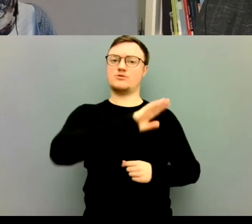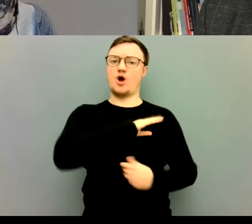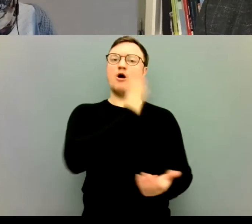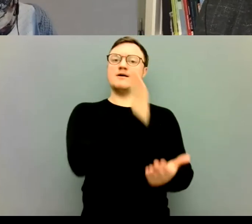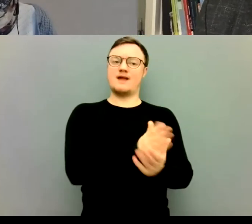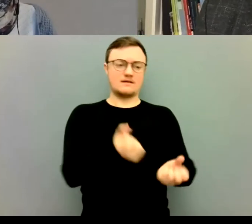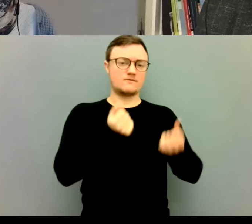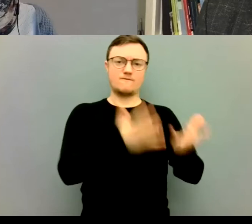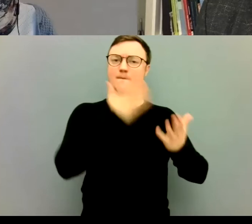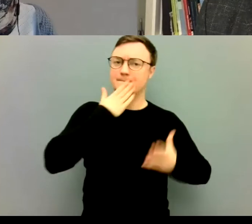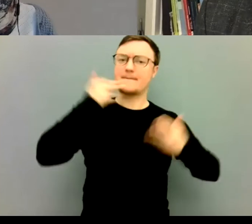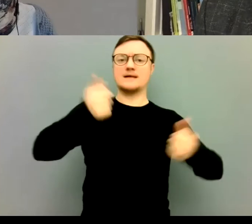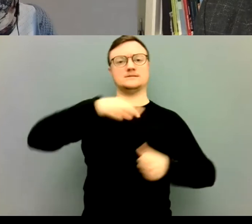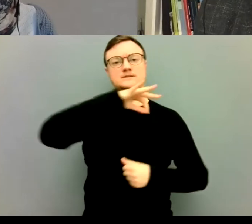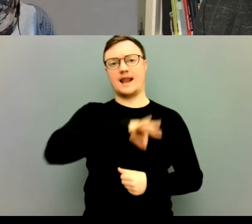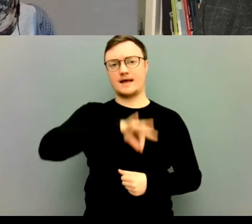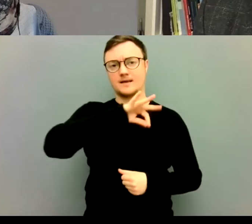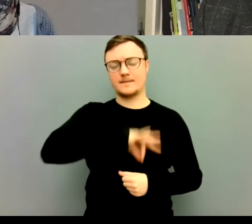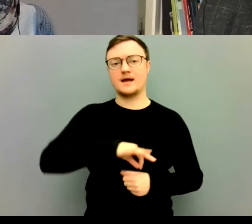rätt till de absolut bästa läkemedlen.